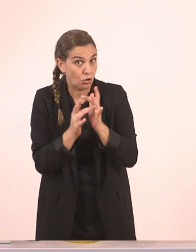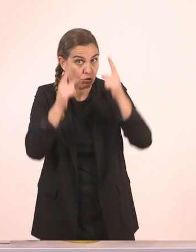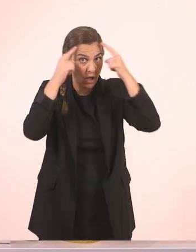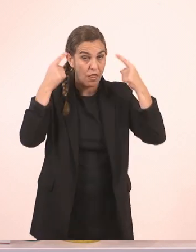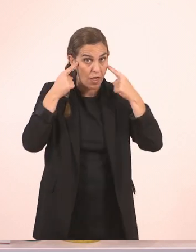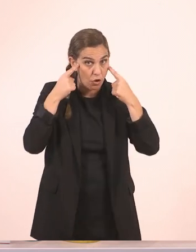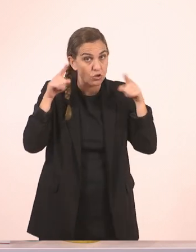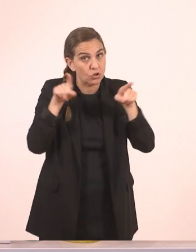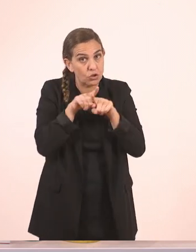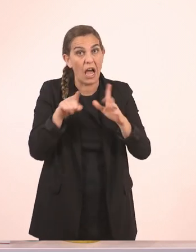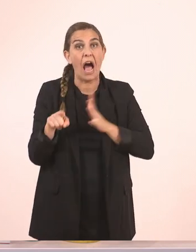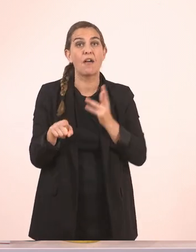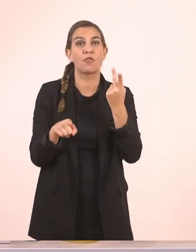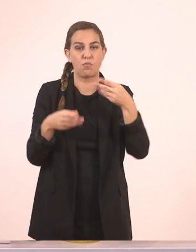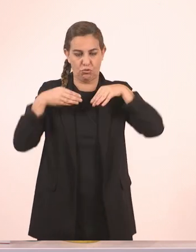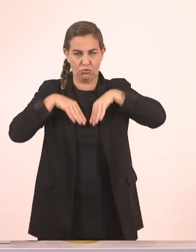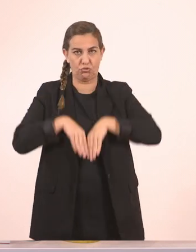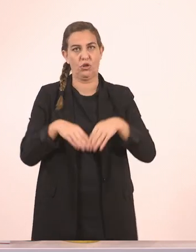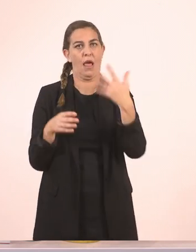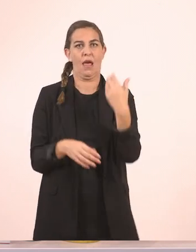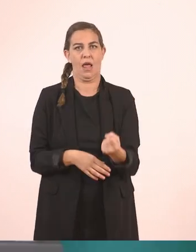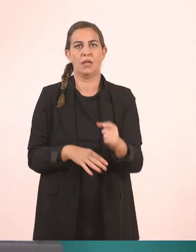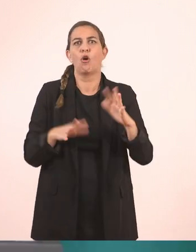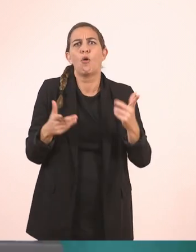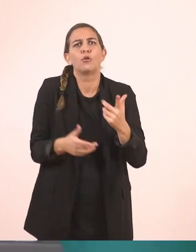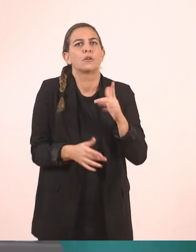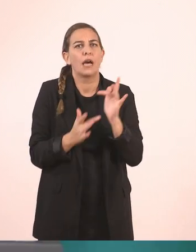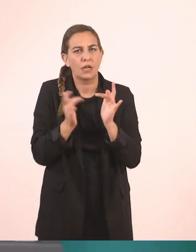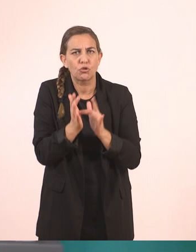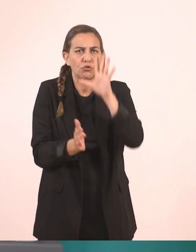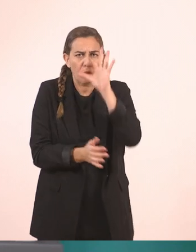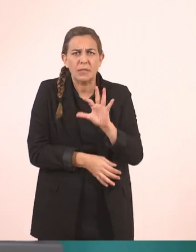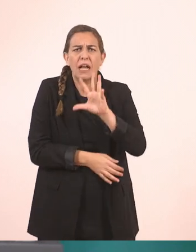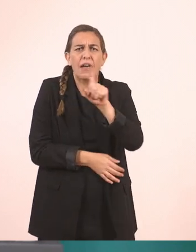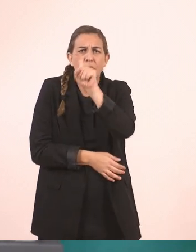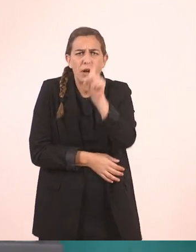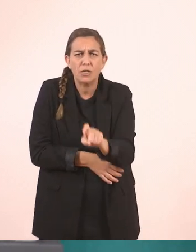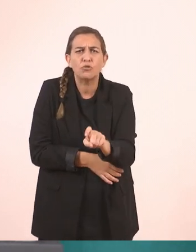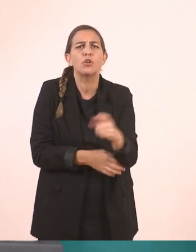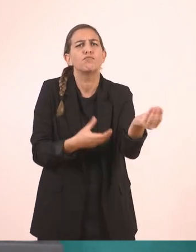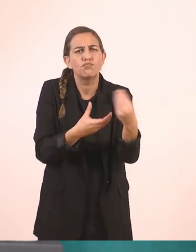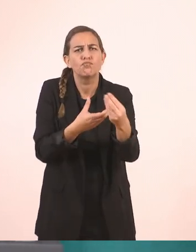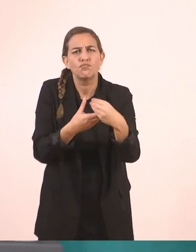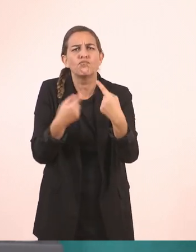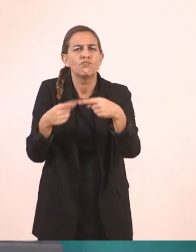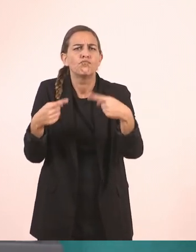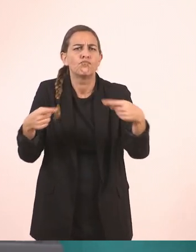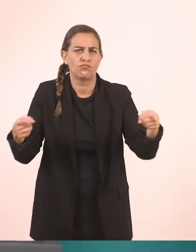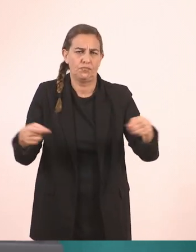και συμμετέχει σε όλες τις πλευρές της ανθρώπινης ύπαρξης, όπως είναι και αυτό, που θα το δούμε στη συνέχεια στις αγιογραφίες.